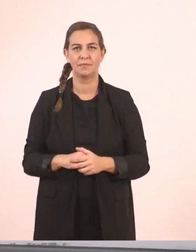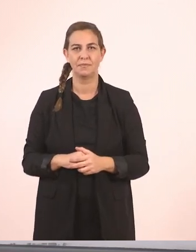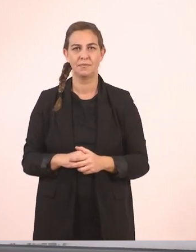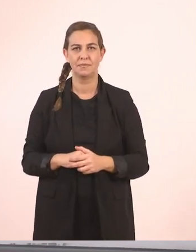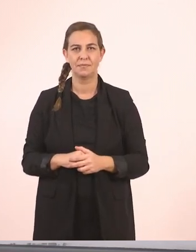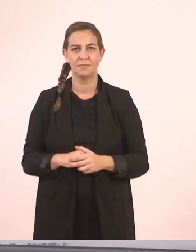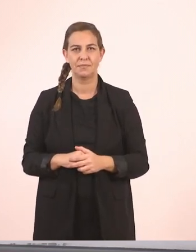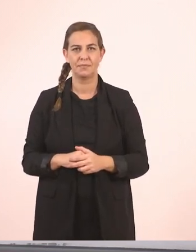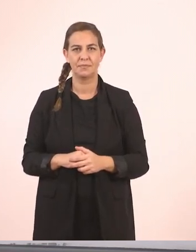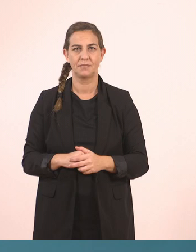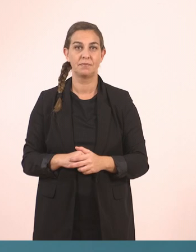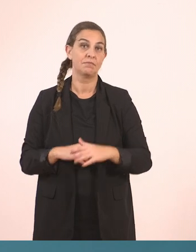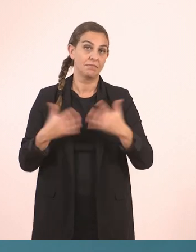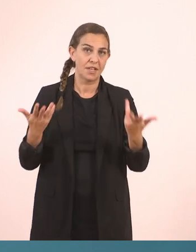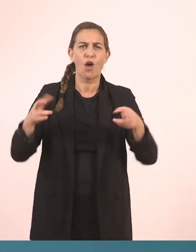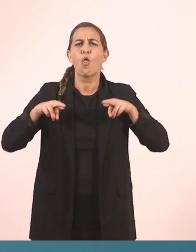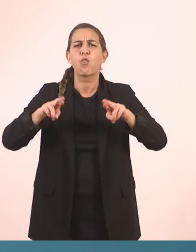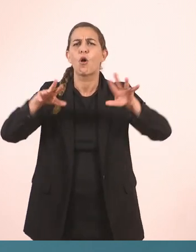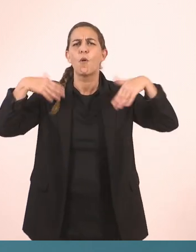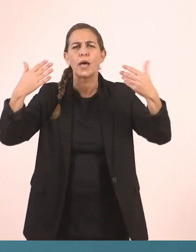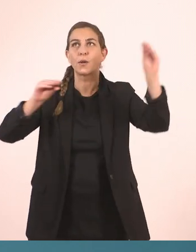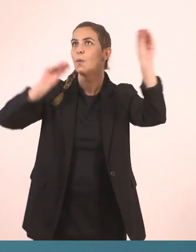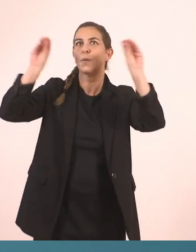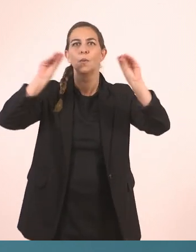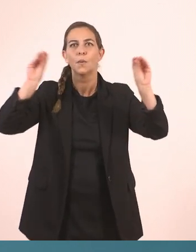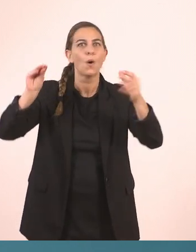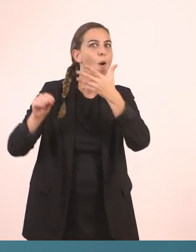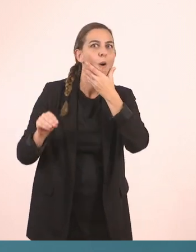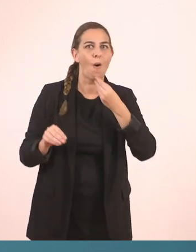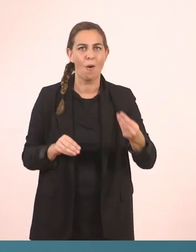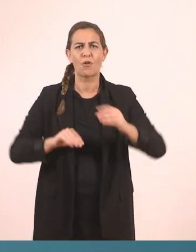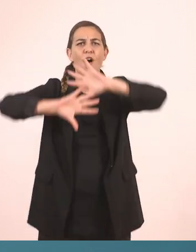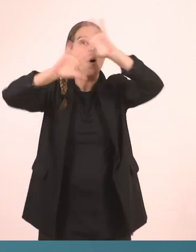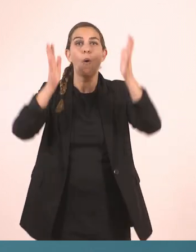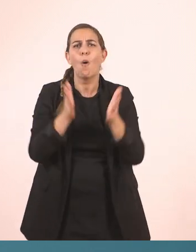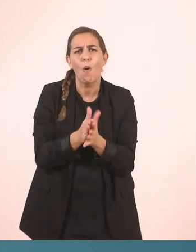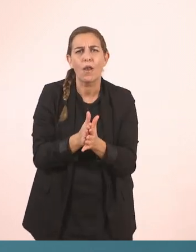Και στολίδια στους δρόμους. Όλα αυτά, παιδιά, και πολλά άλλα ακόμα είναι τα Χριστούγεννα,